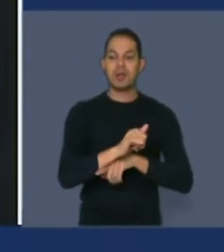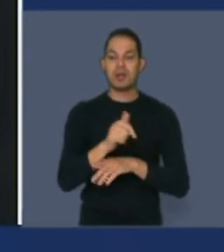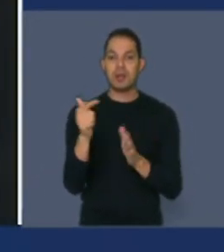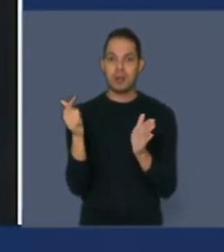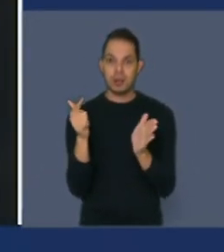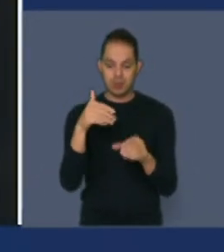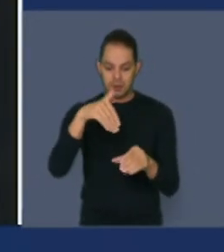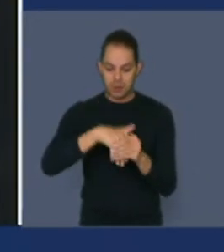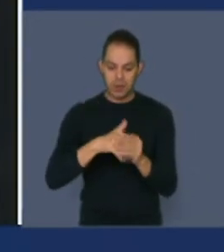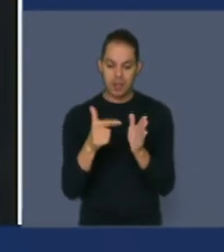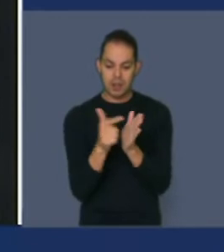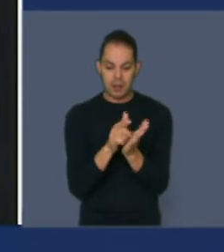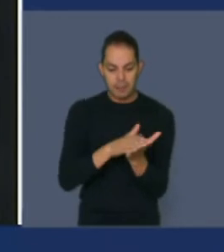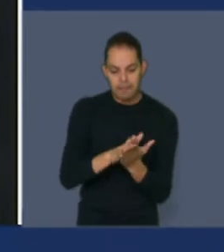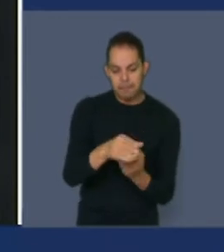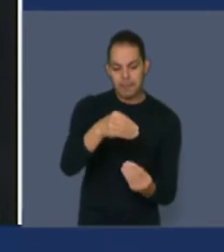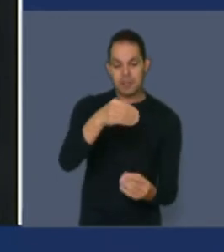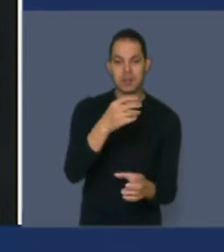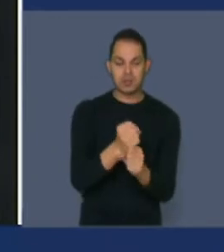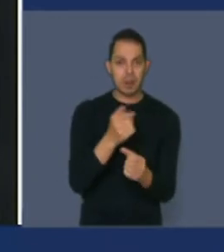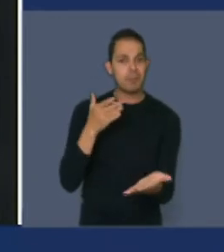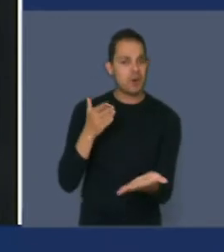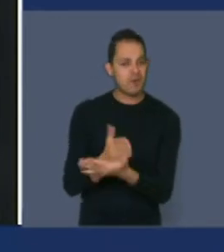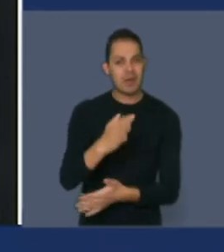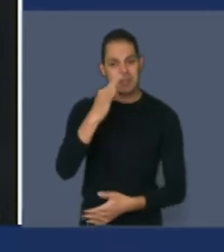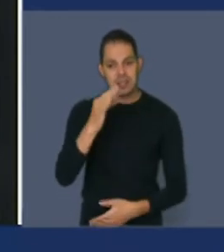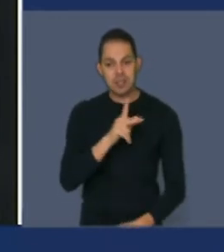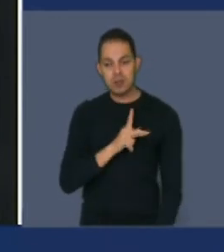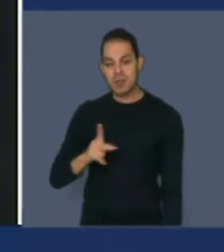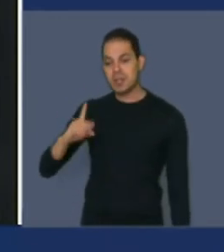O VOTO IMPRESSO AUDITÁVEL , O PRESIDENTE JAIR BOLSONARO VAI GANHAR A ELEIÇÃO E VOCÊ SABE QUEM É QUE VAI PEDIR A